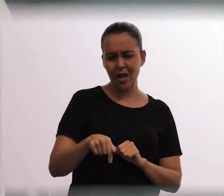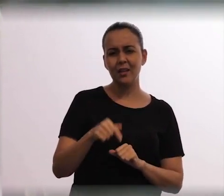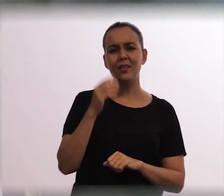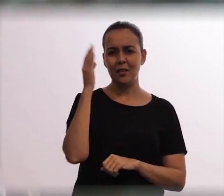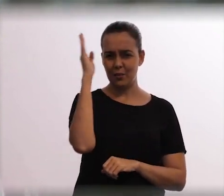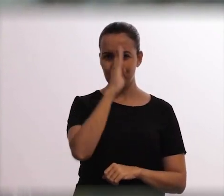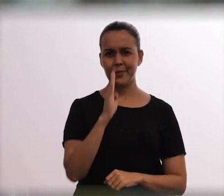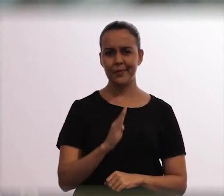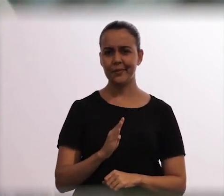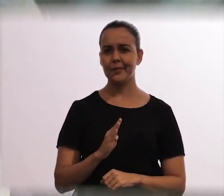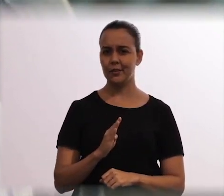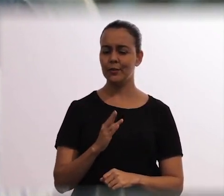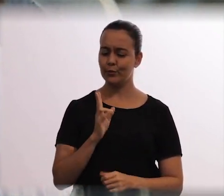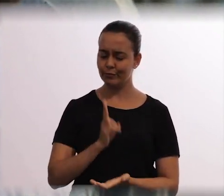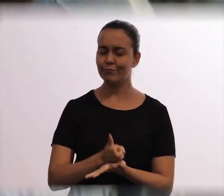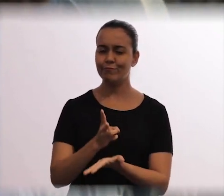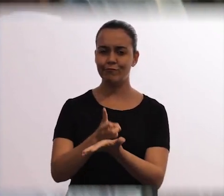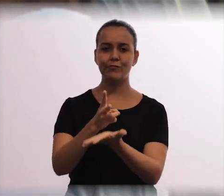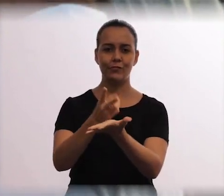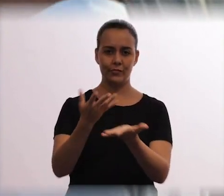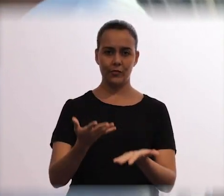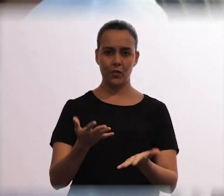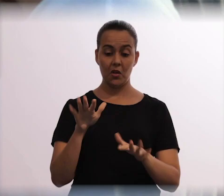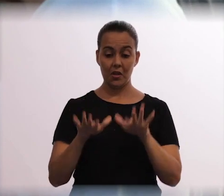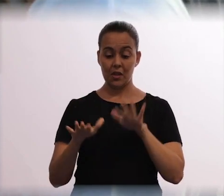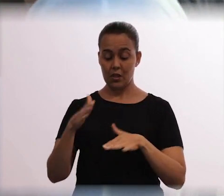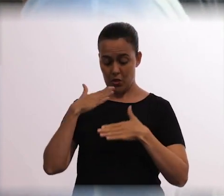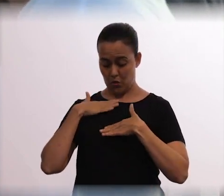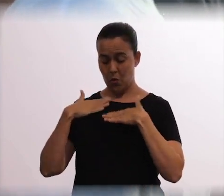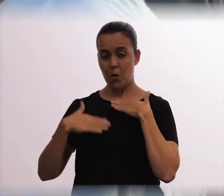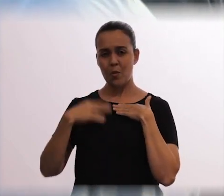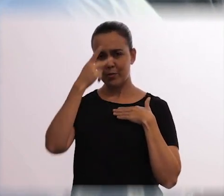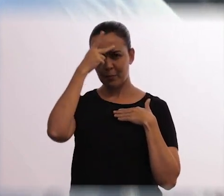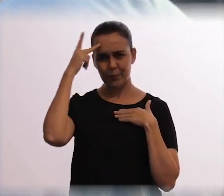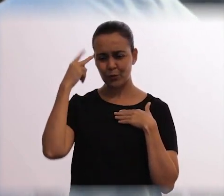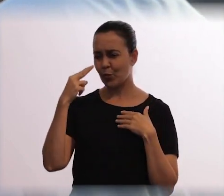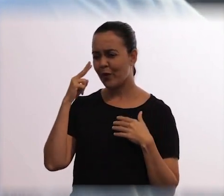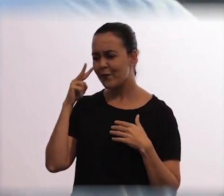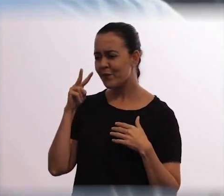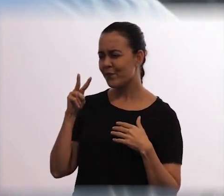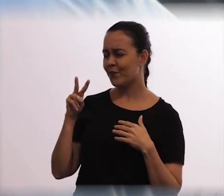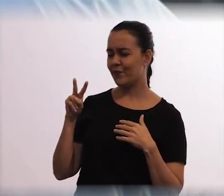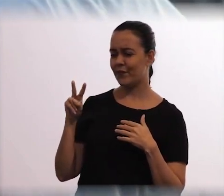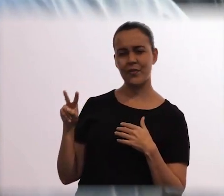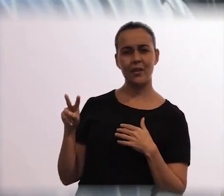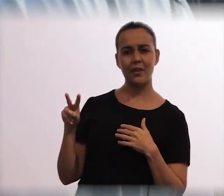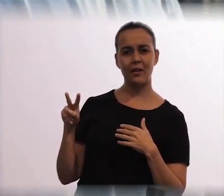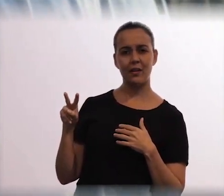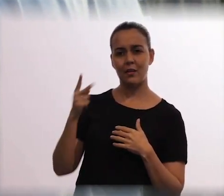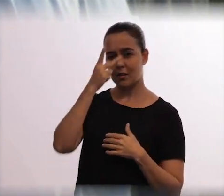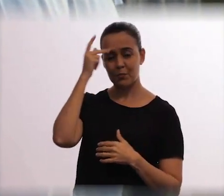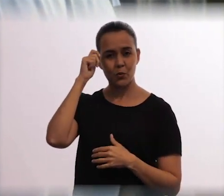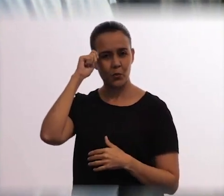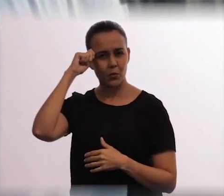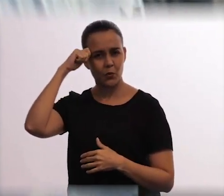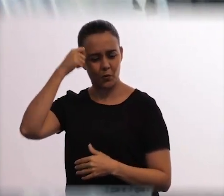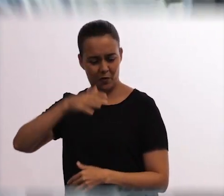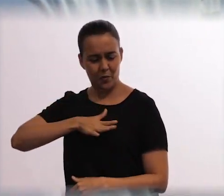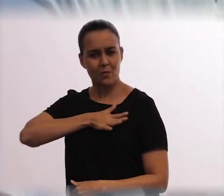seja no corpo das pessoas que as pessoas pretas, elas sofrem de um racismo que é violento,